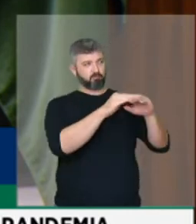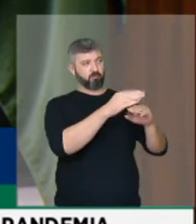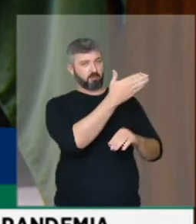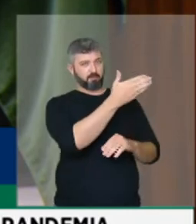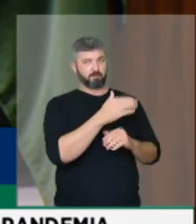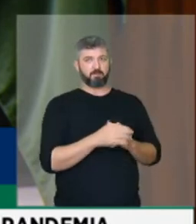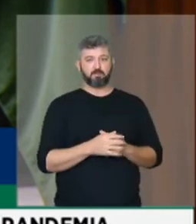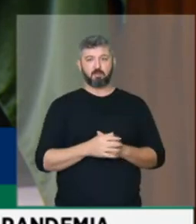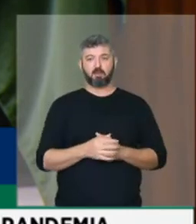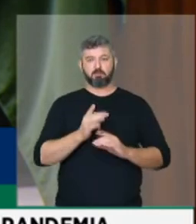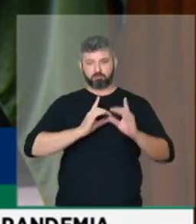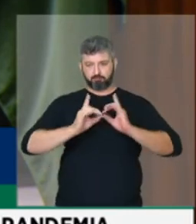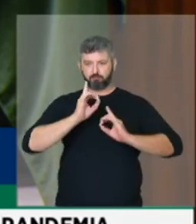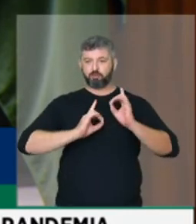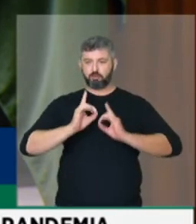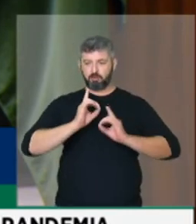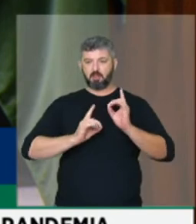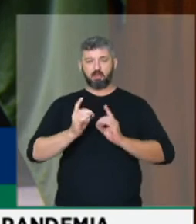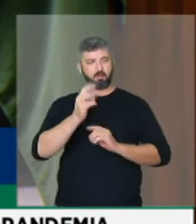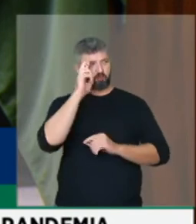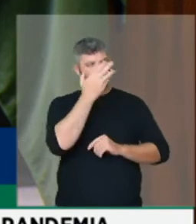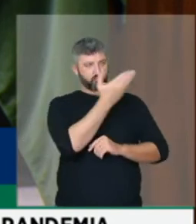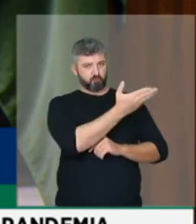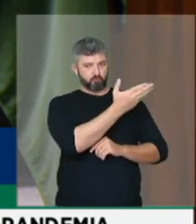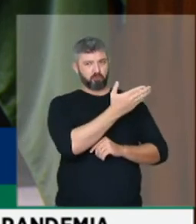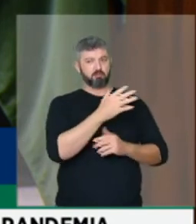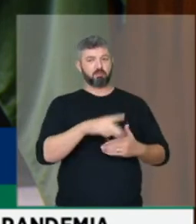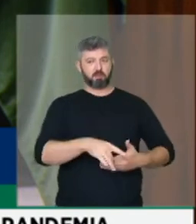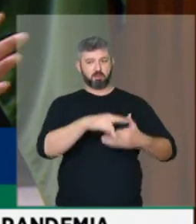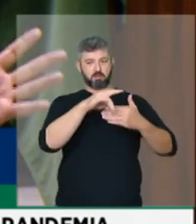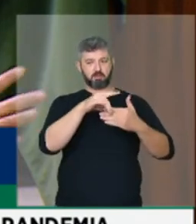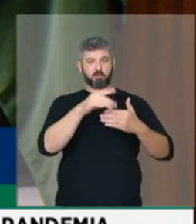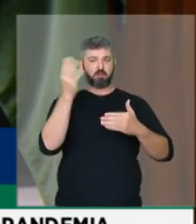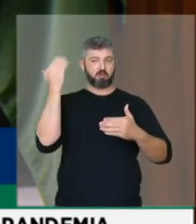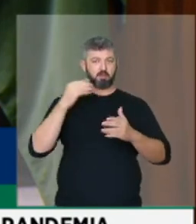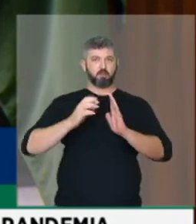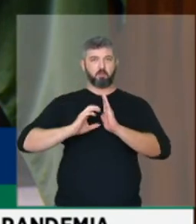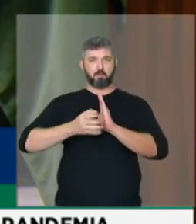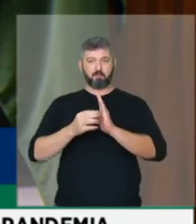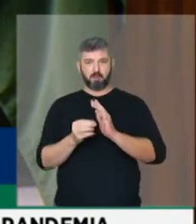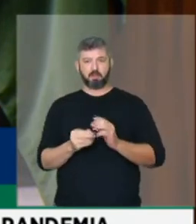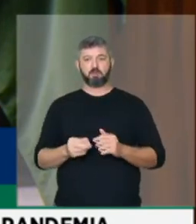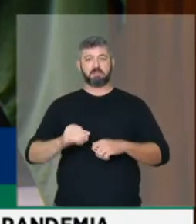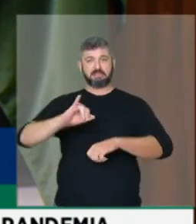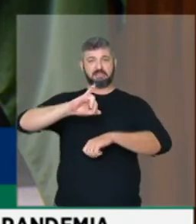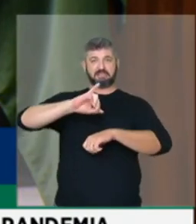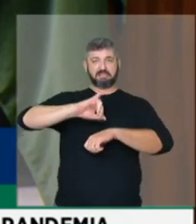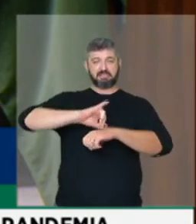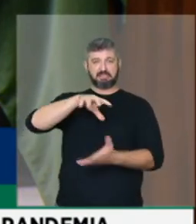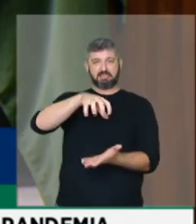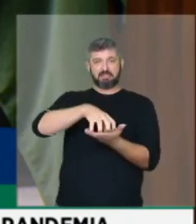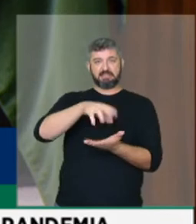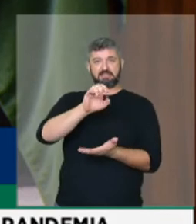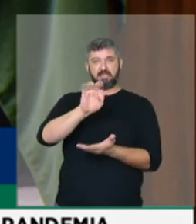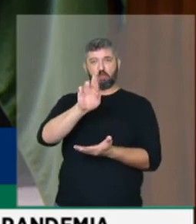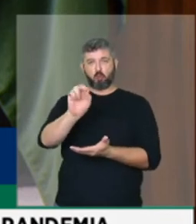LIRA QUE O NOSSO DIÁLOGO COM V.EXA. QUANDO FOI LÍDER DOS PARTIDOS DO CHAMADO CENTRO DEMOCRÁTICO FOI EXTREMAMENTE